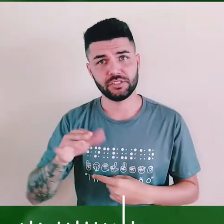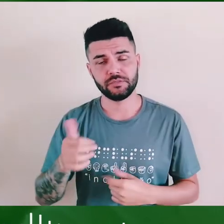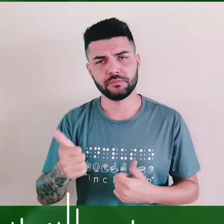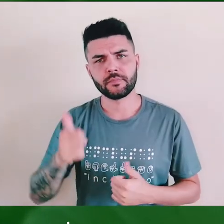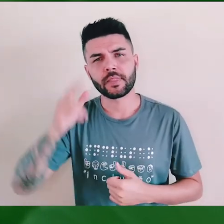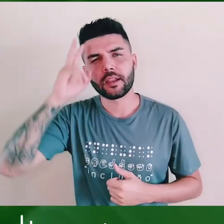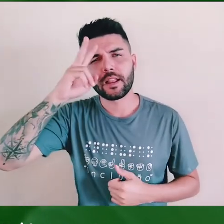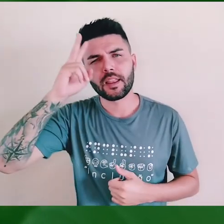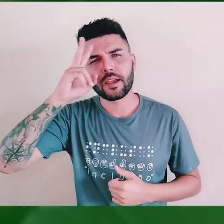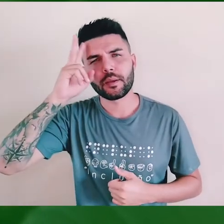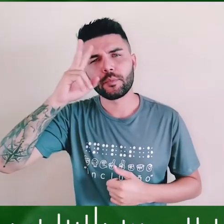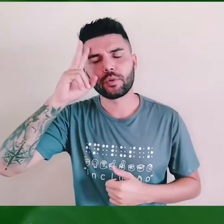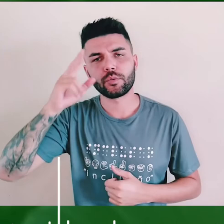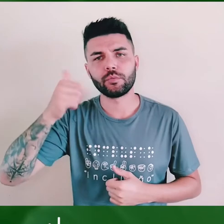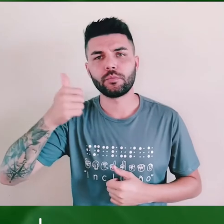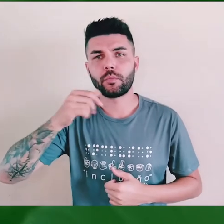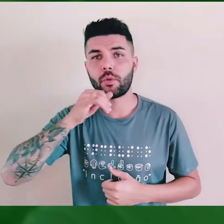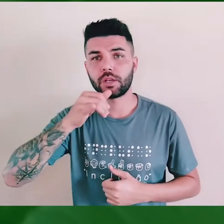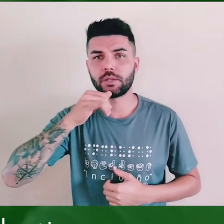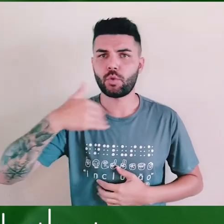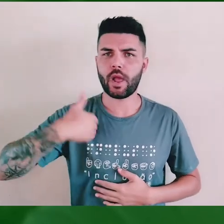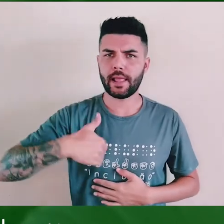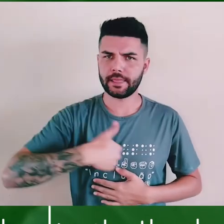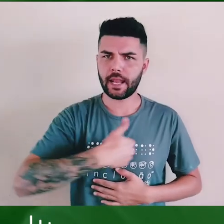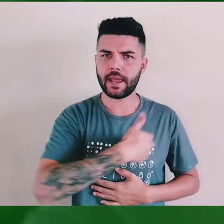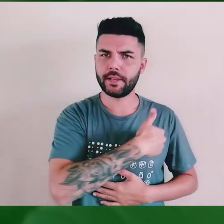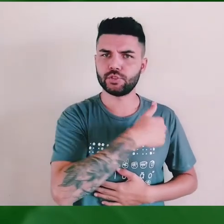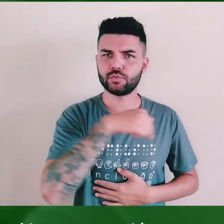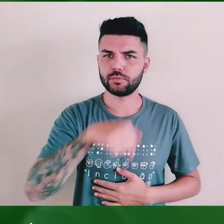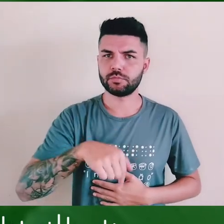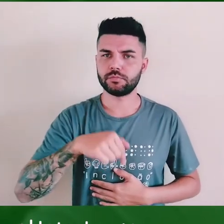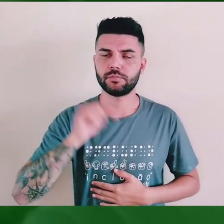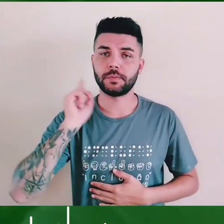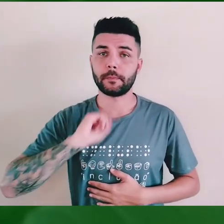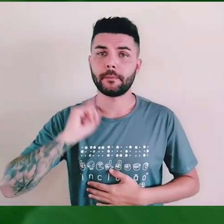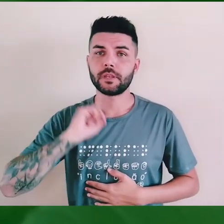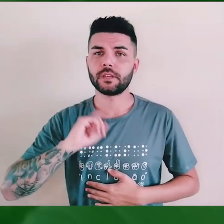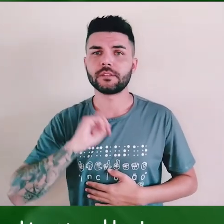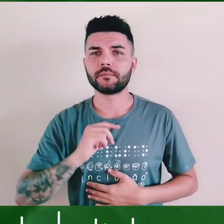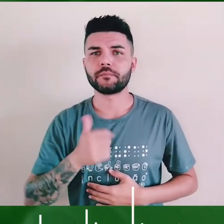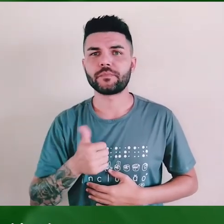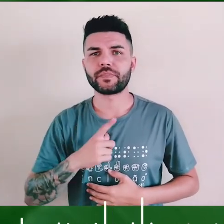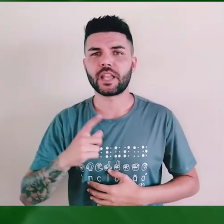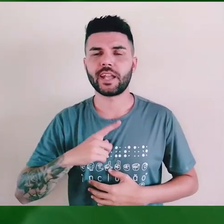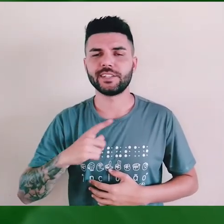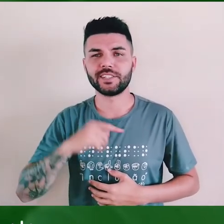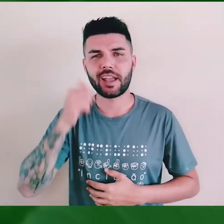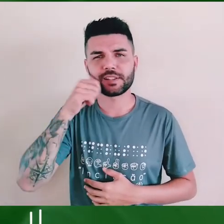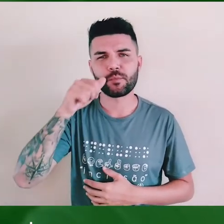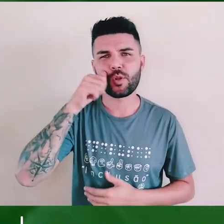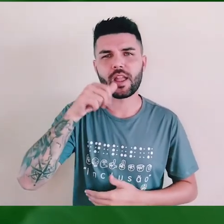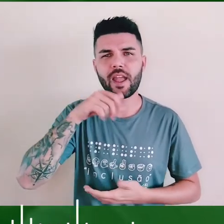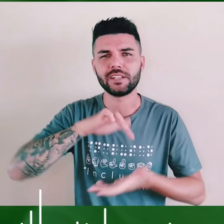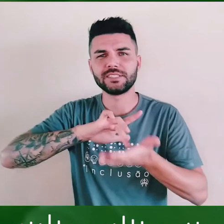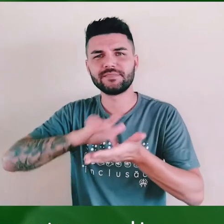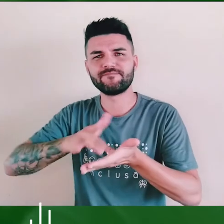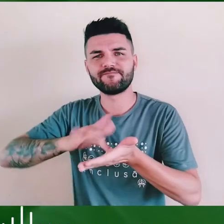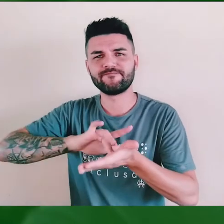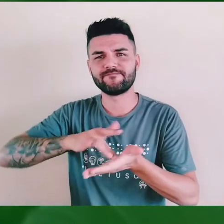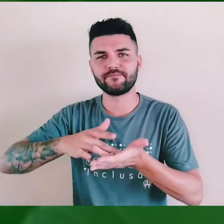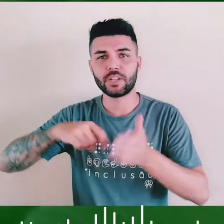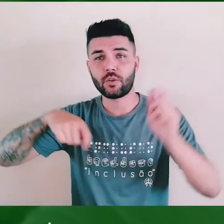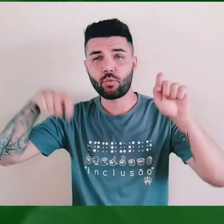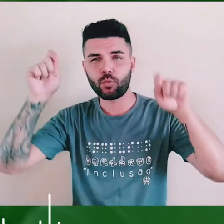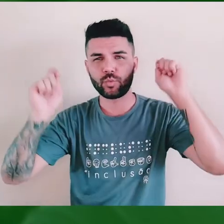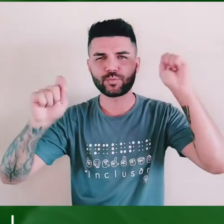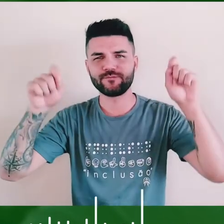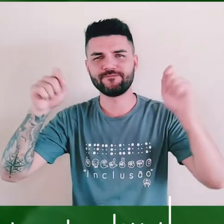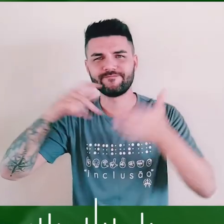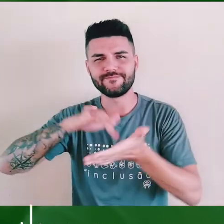o Atlético tinha no time as fofonetes que ficavam lá e era comum as pessoas gritarem